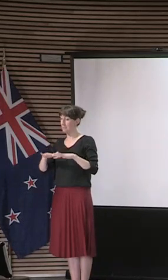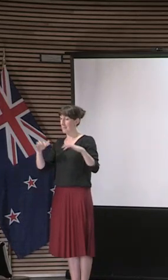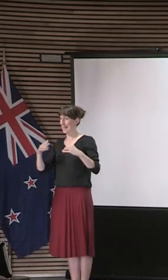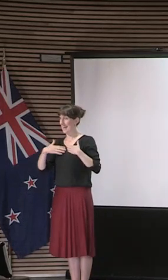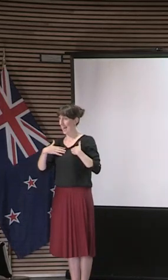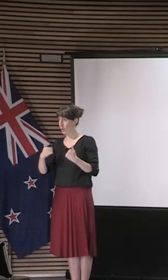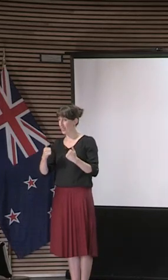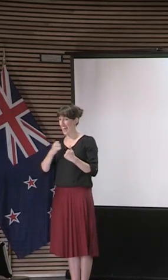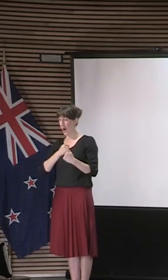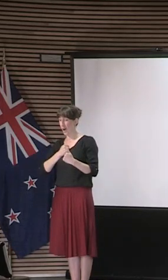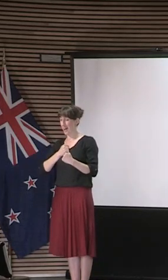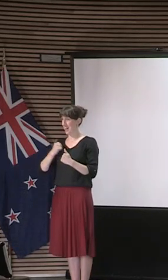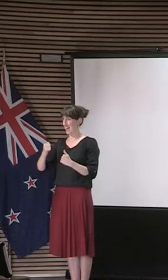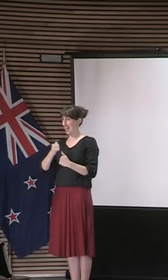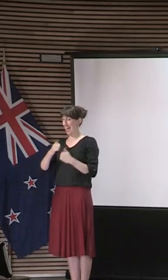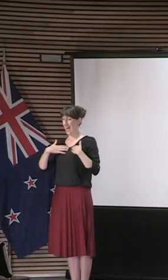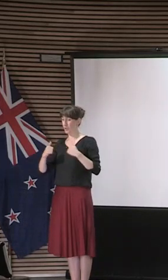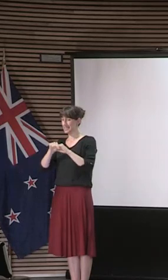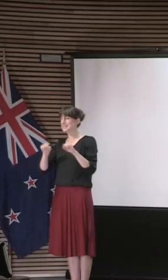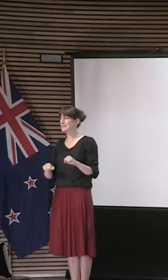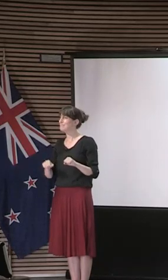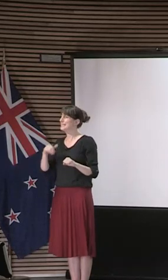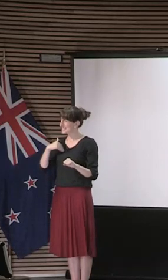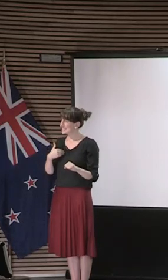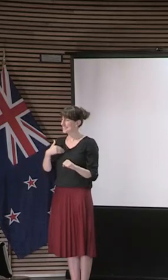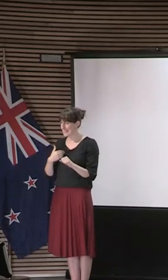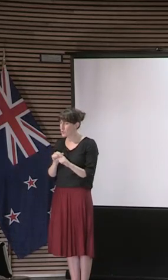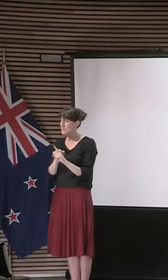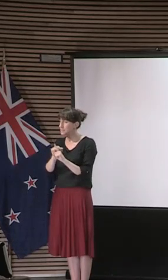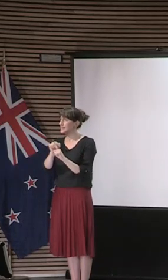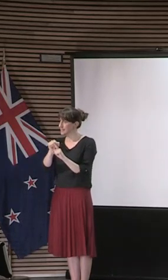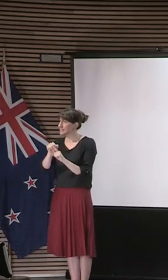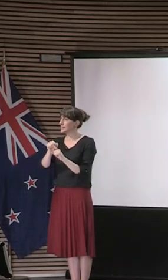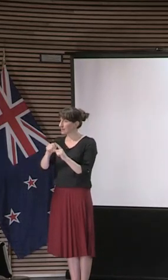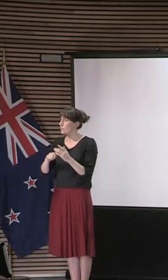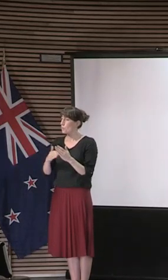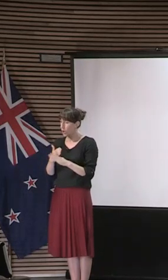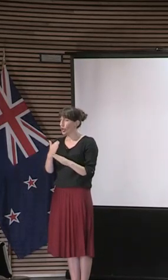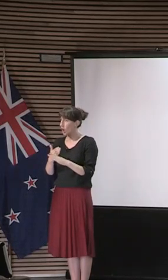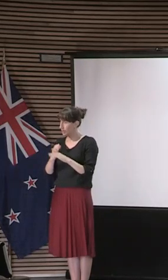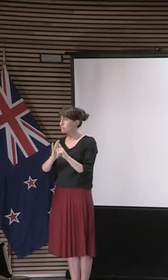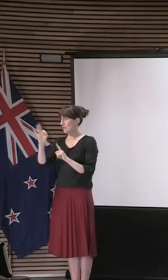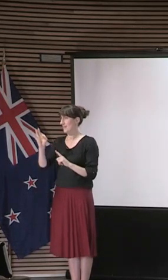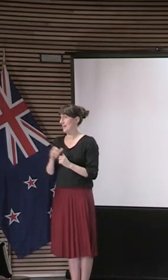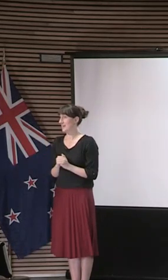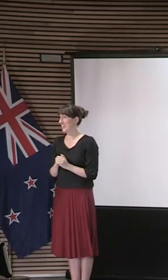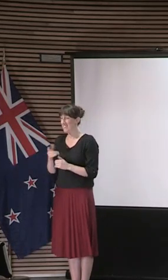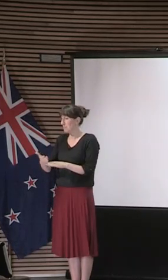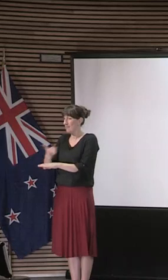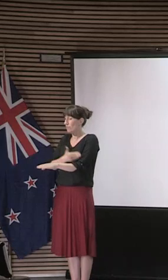ka kitea e koe nga taumata